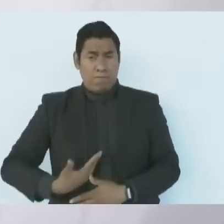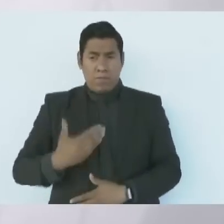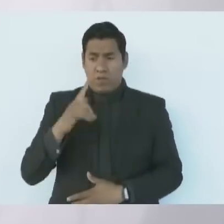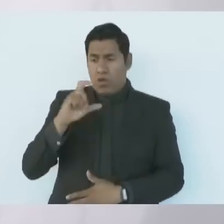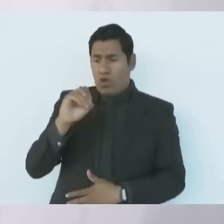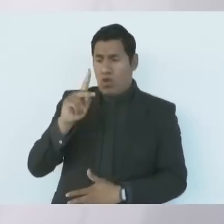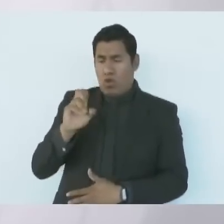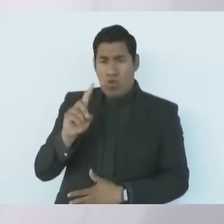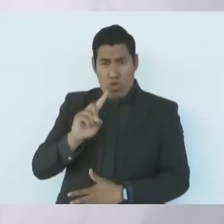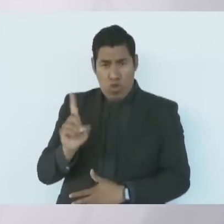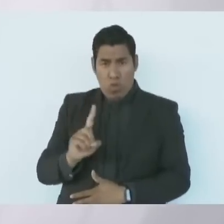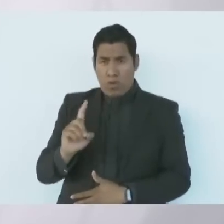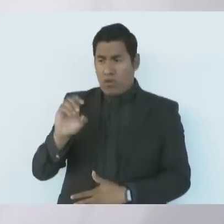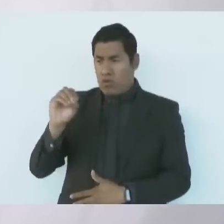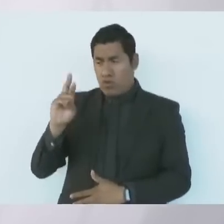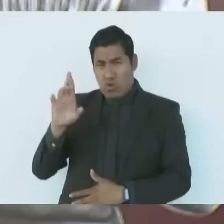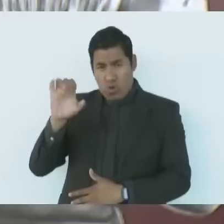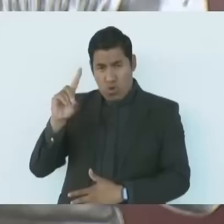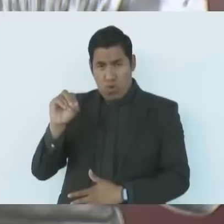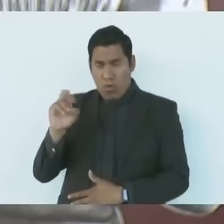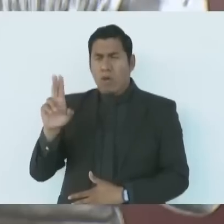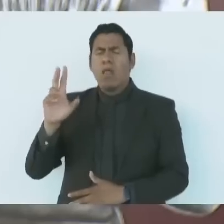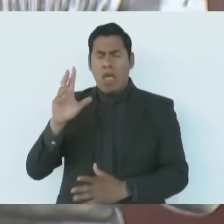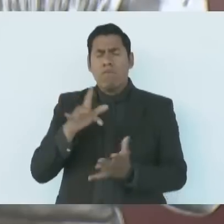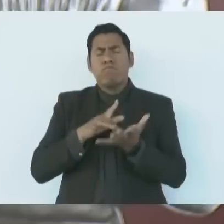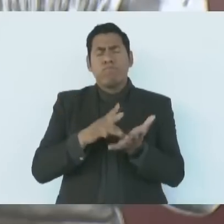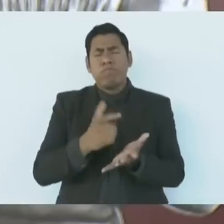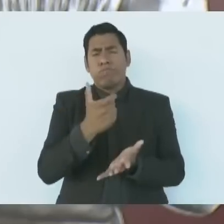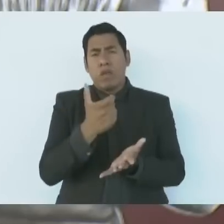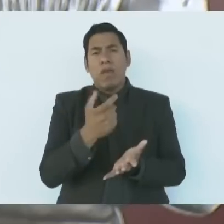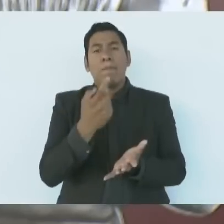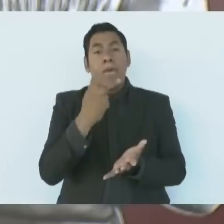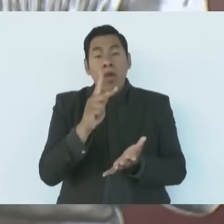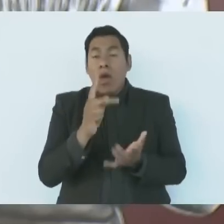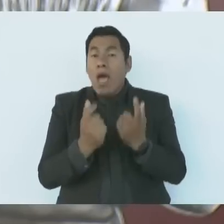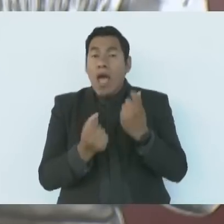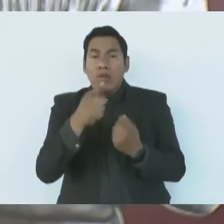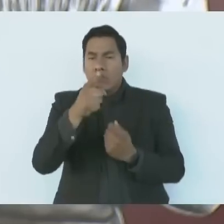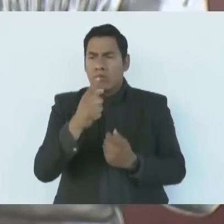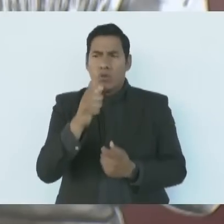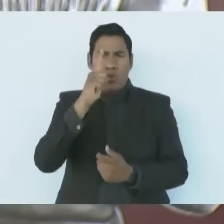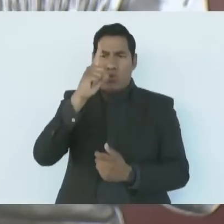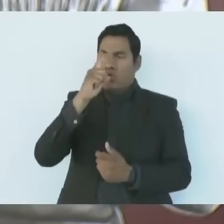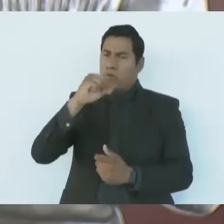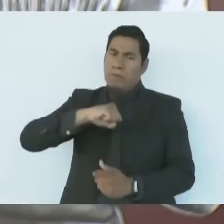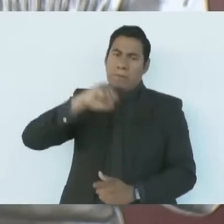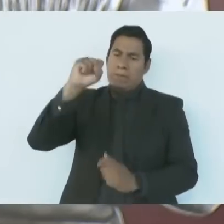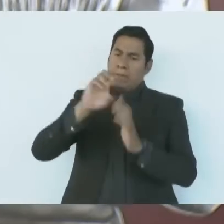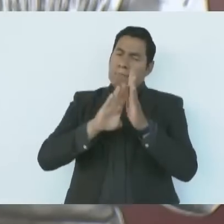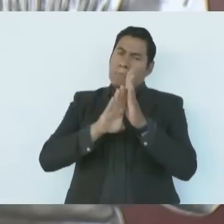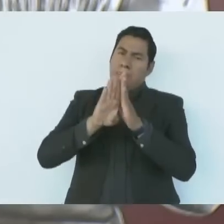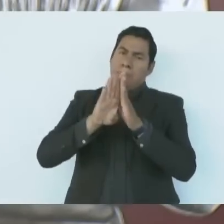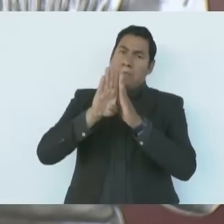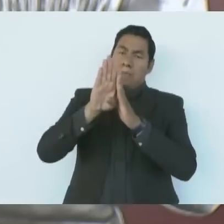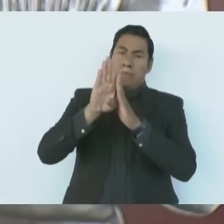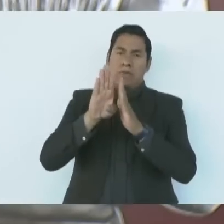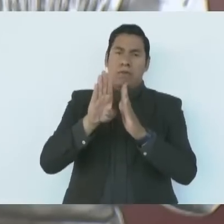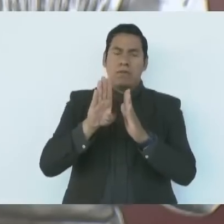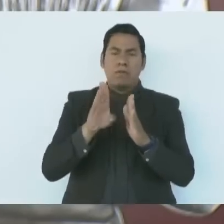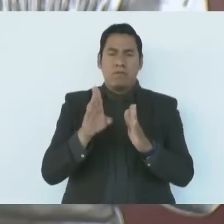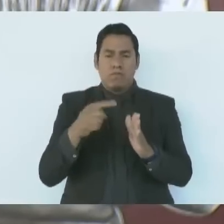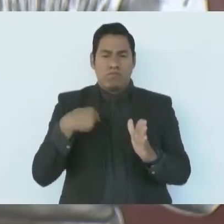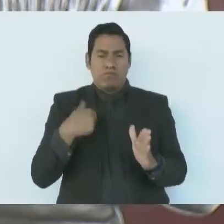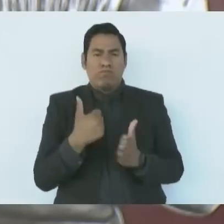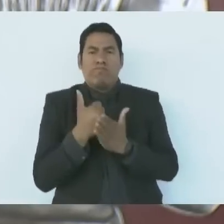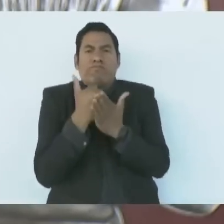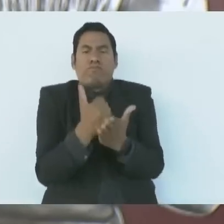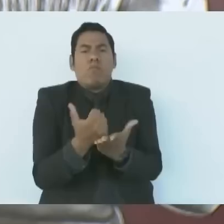pero Nuestro objetivo es que baje más el costo de la luz cómo lo vamos a hacer Pues si se consume